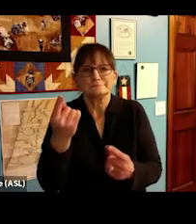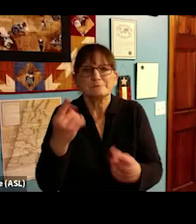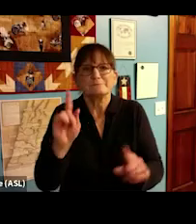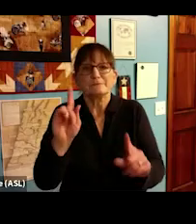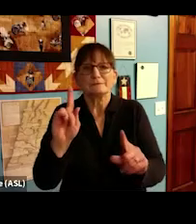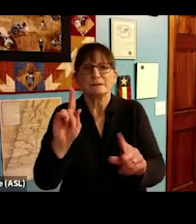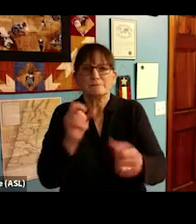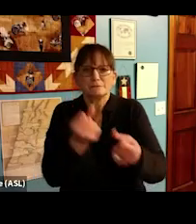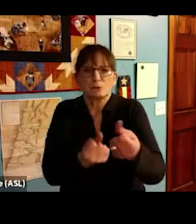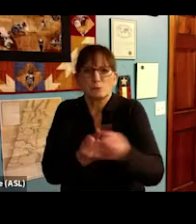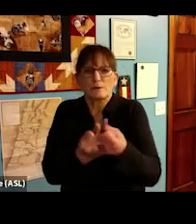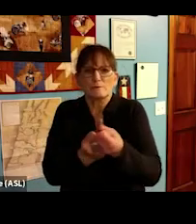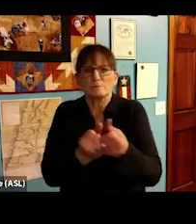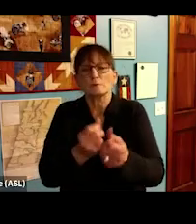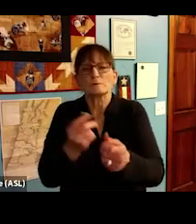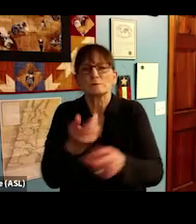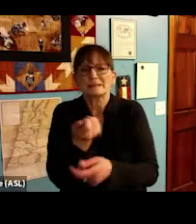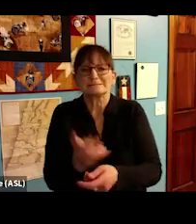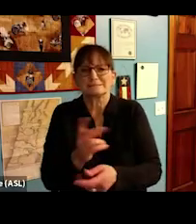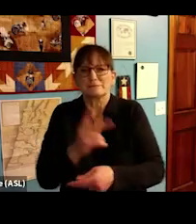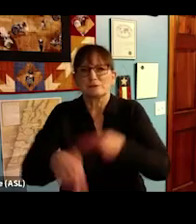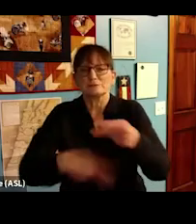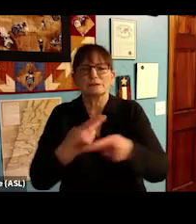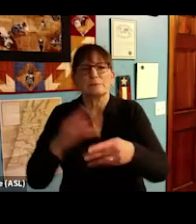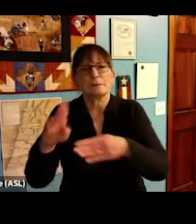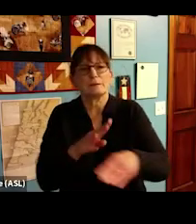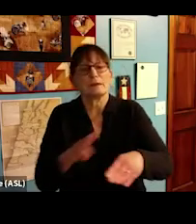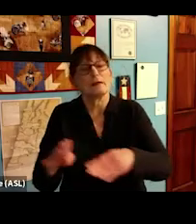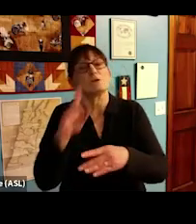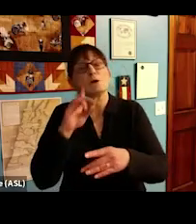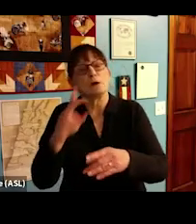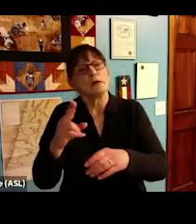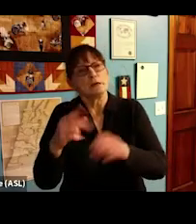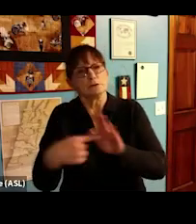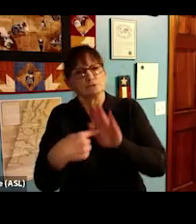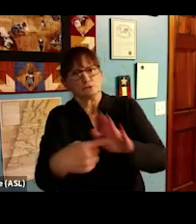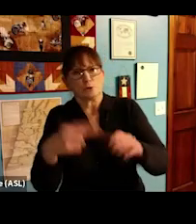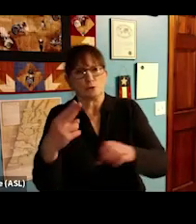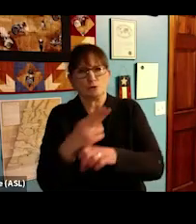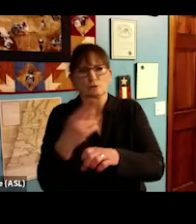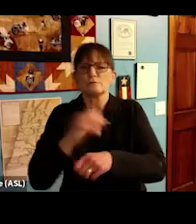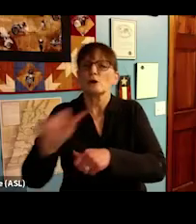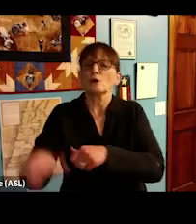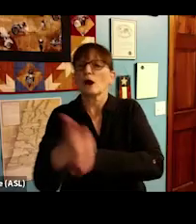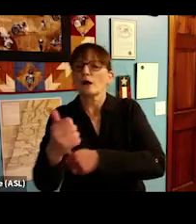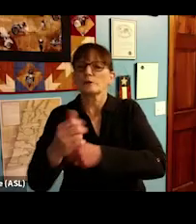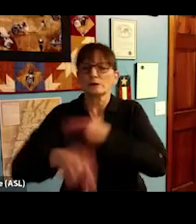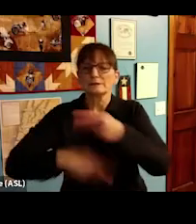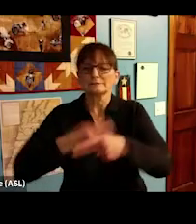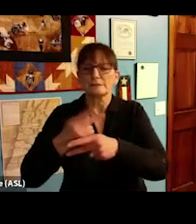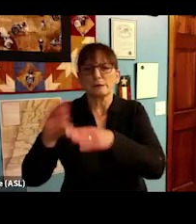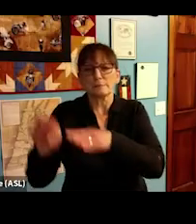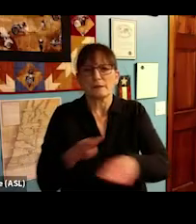Cualquier representante que tenga un ID de representante designado puede registrarse en el portal ARPS.